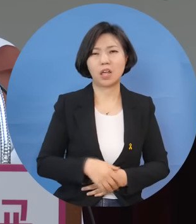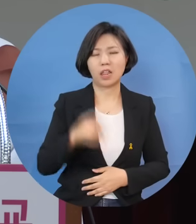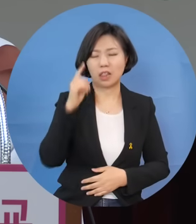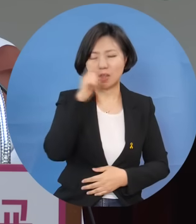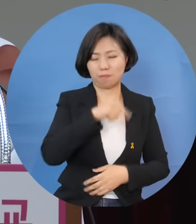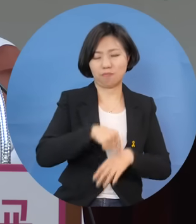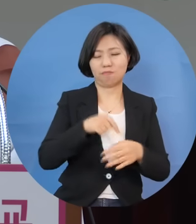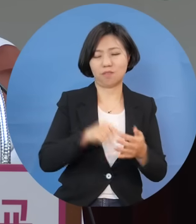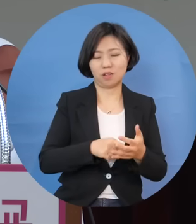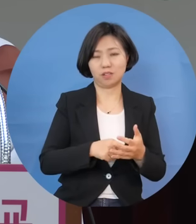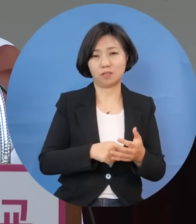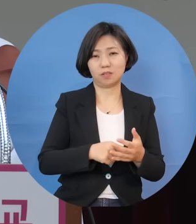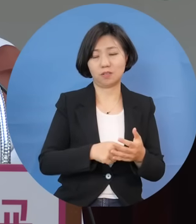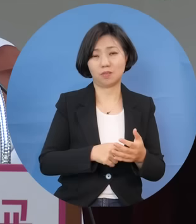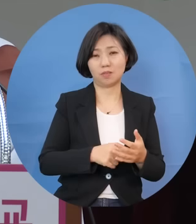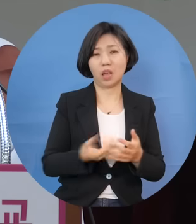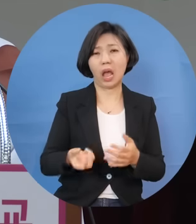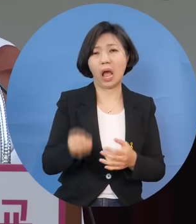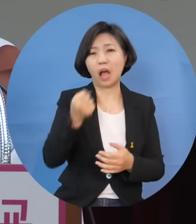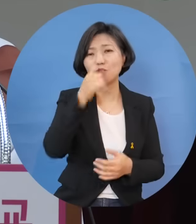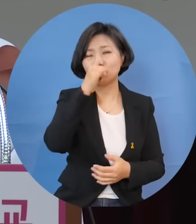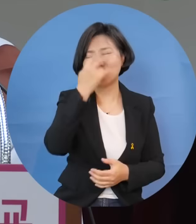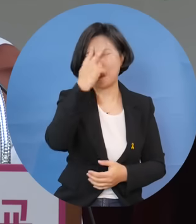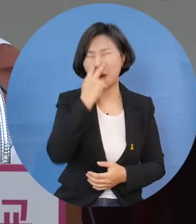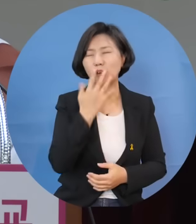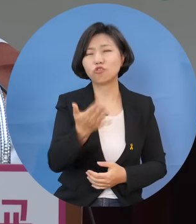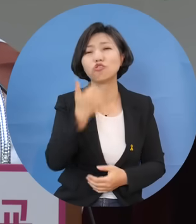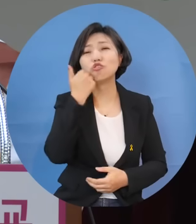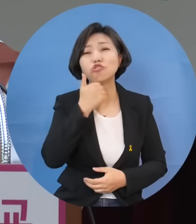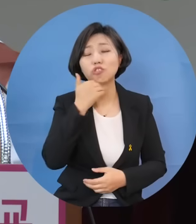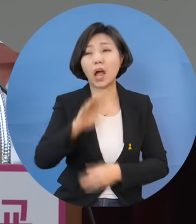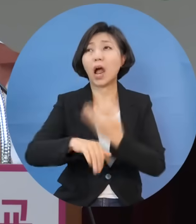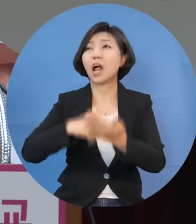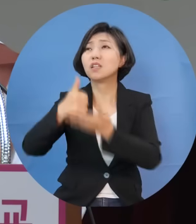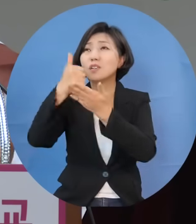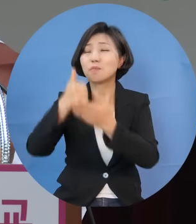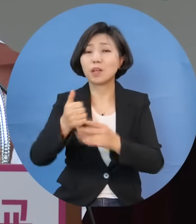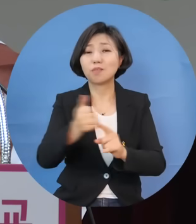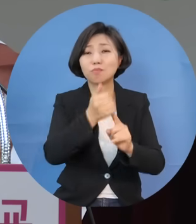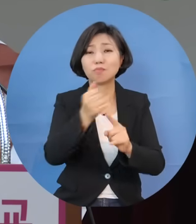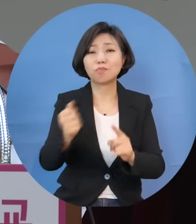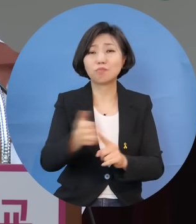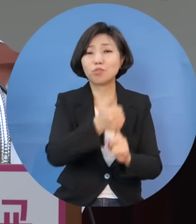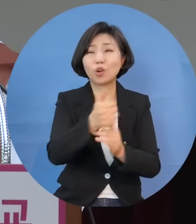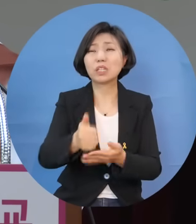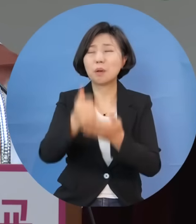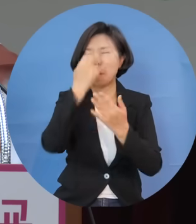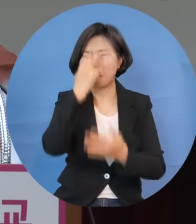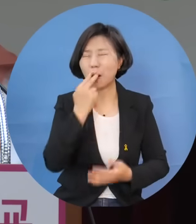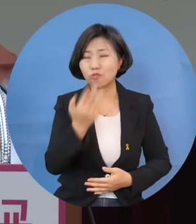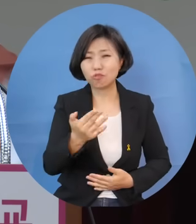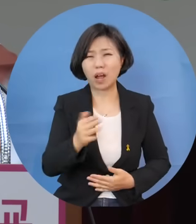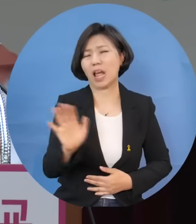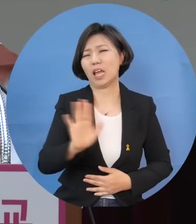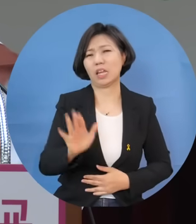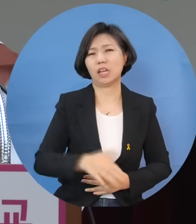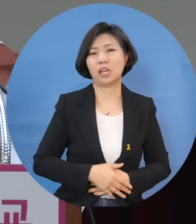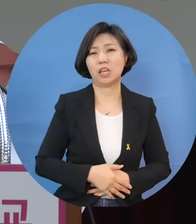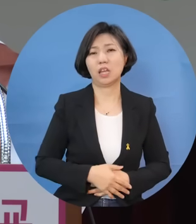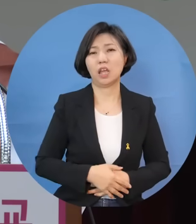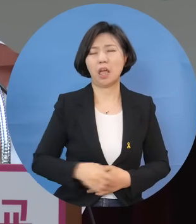하느님이 왜 봐주겠어요? 그러니까 '그런 심보는 버려라'는 얘기에요.